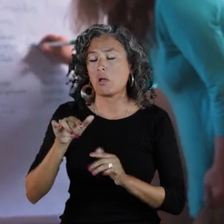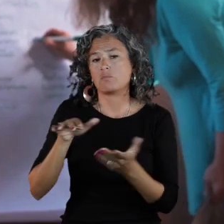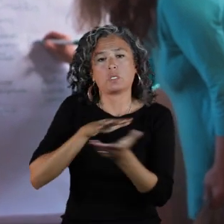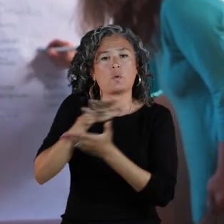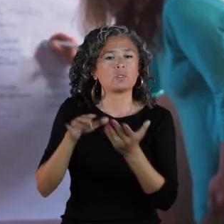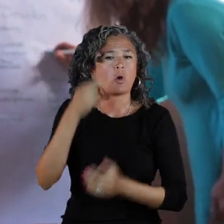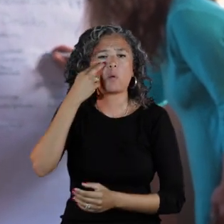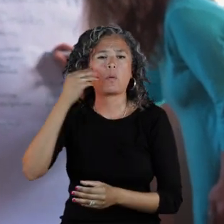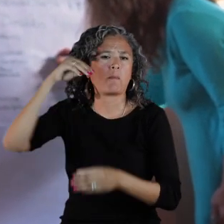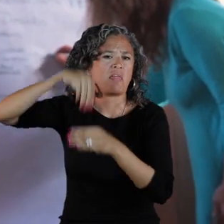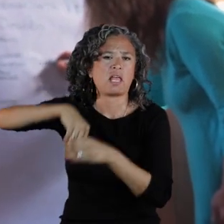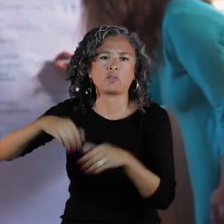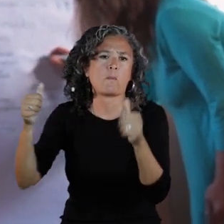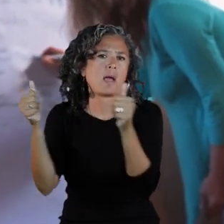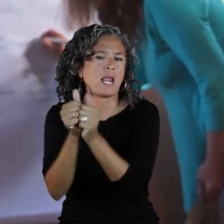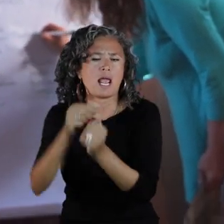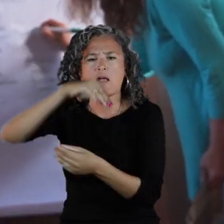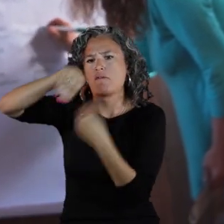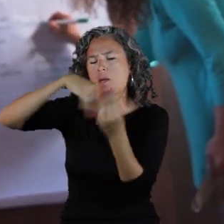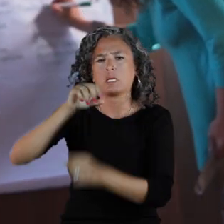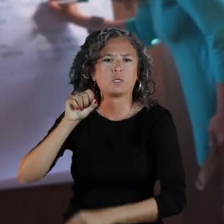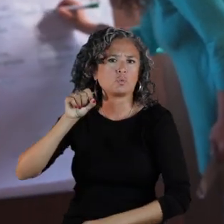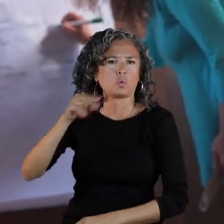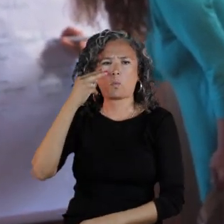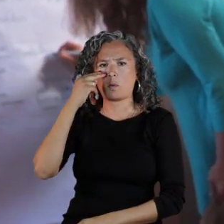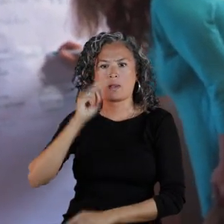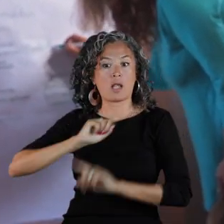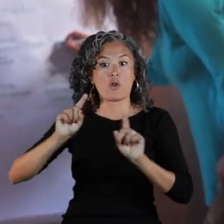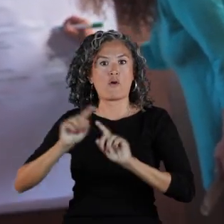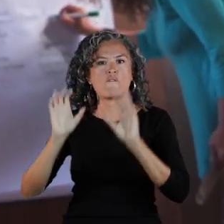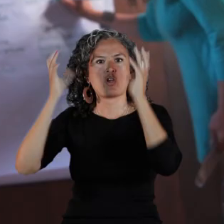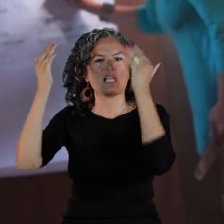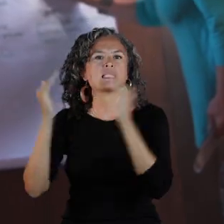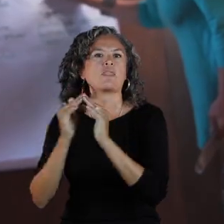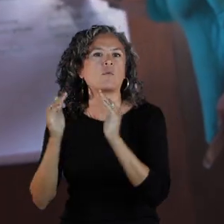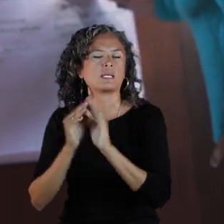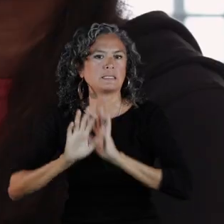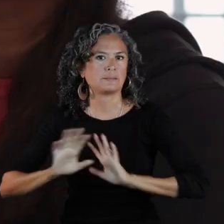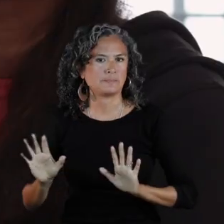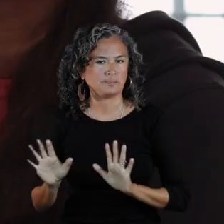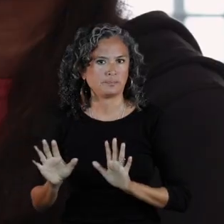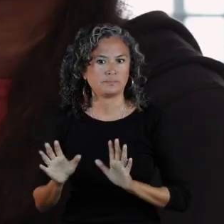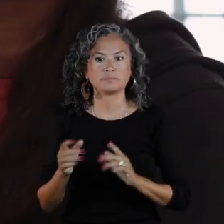Es una situación de conflicto conyugal, es un problema familiar, no es una situación de violencia doméstica.